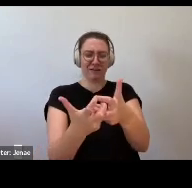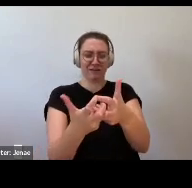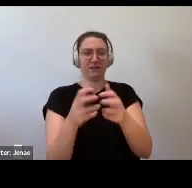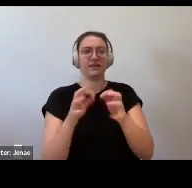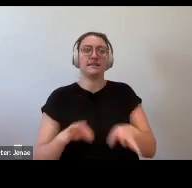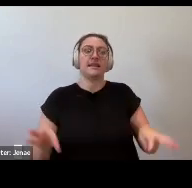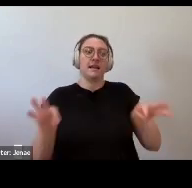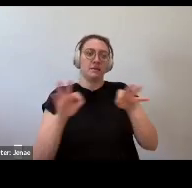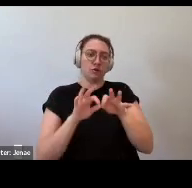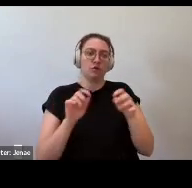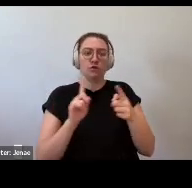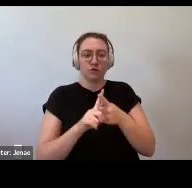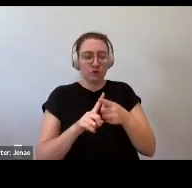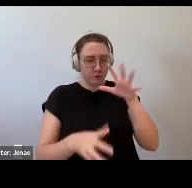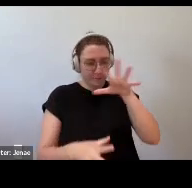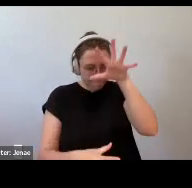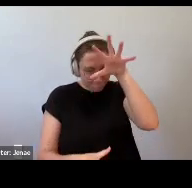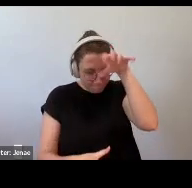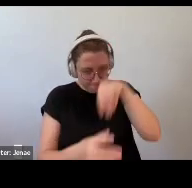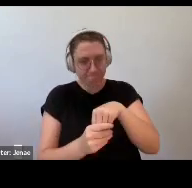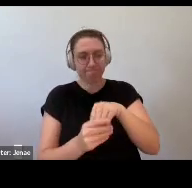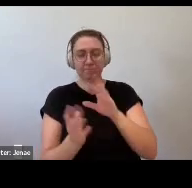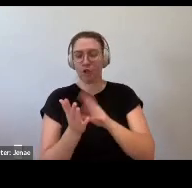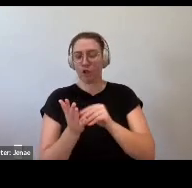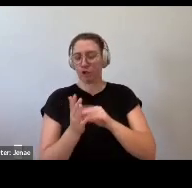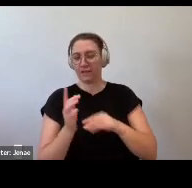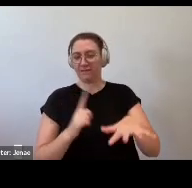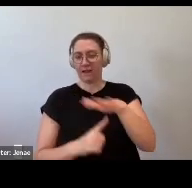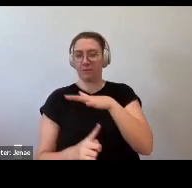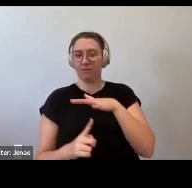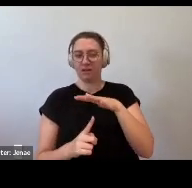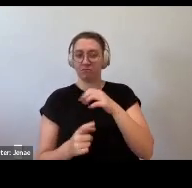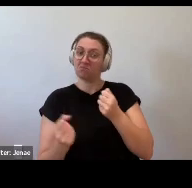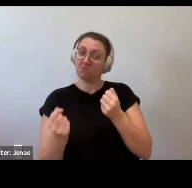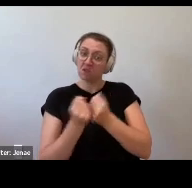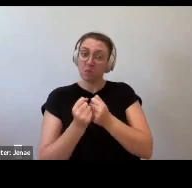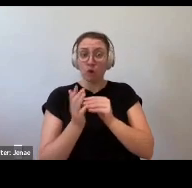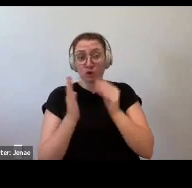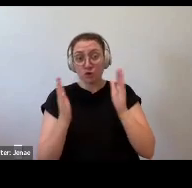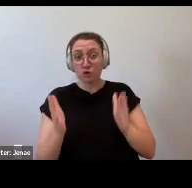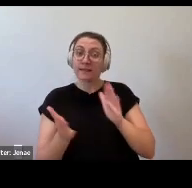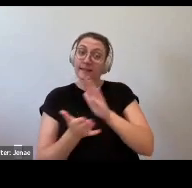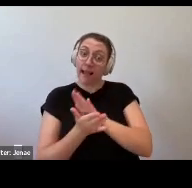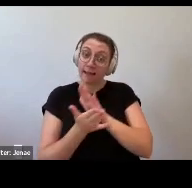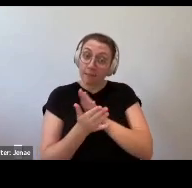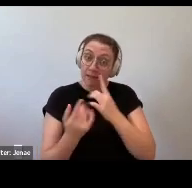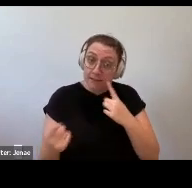un entorno de aprendizaje inclusivo integral. Apoyan el éxito académico de los estudiantes y garantizan